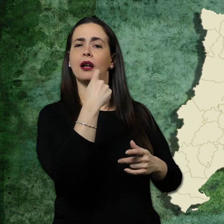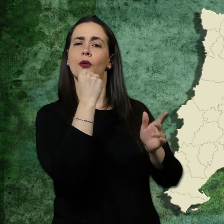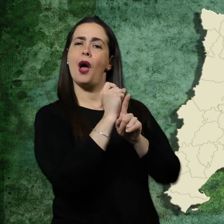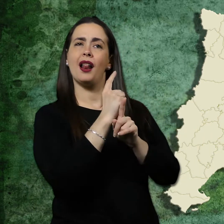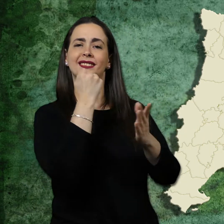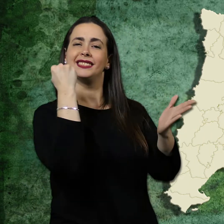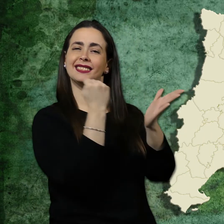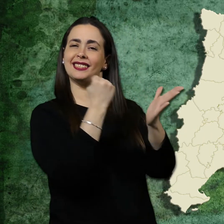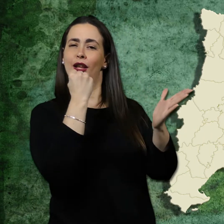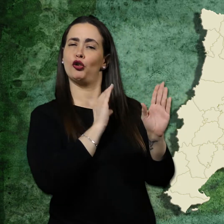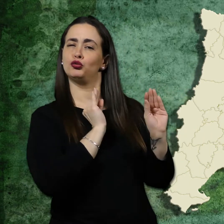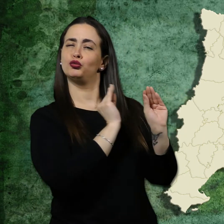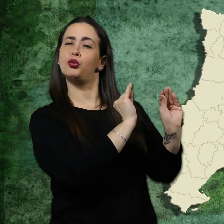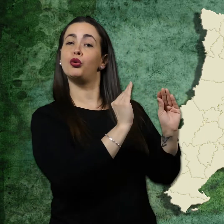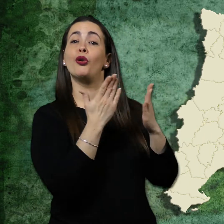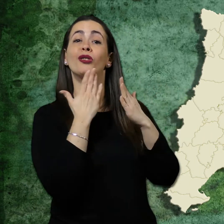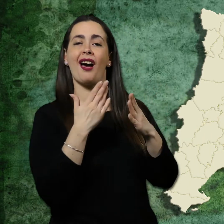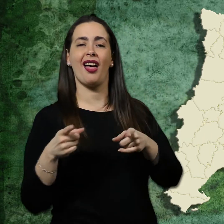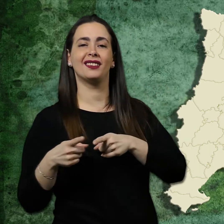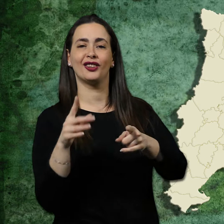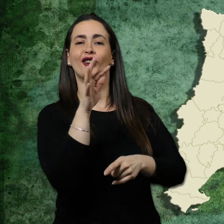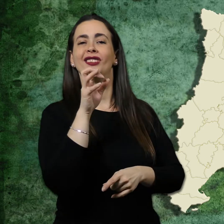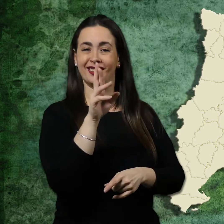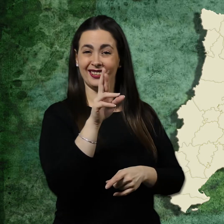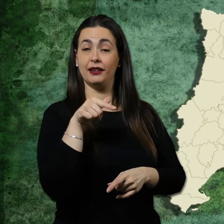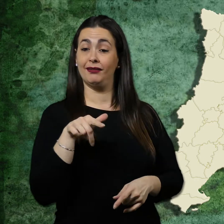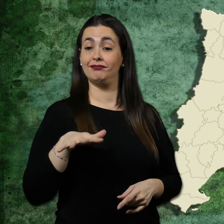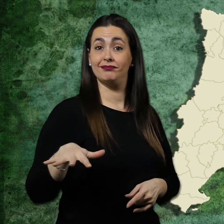amb el segell de personalitat que li dona el riu Ter,